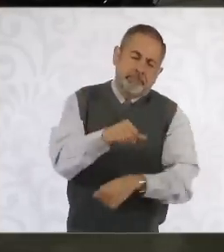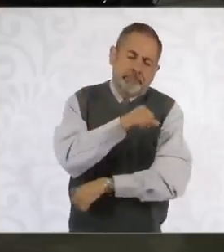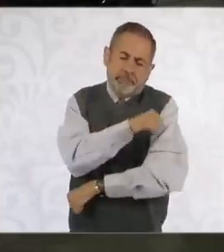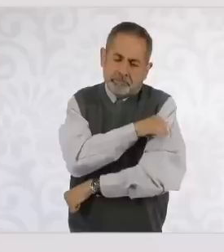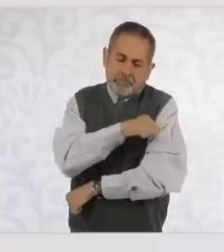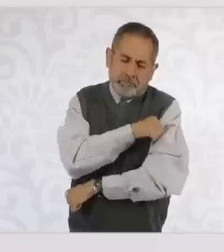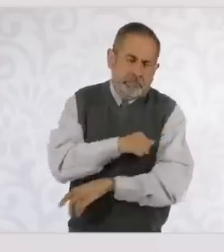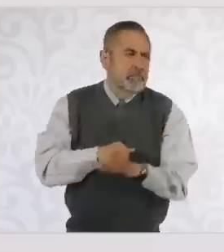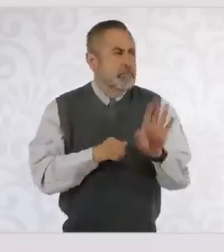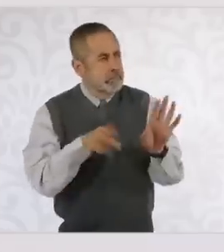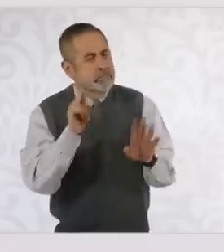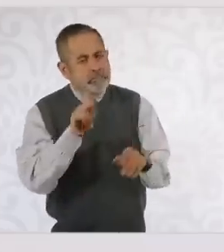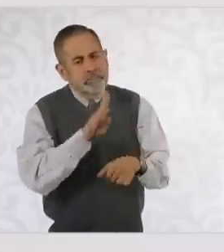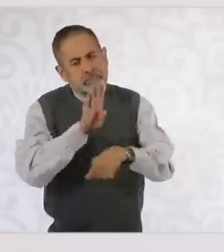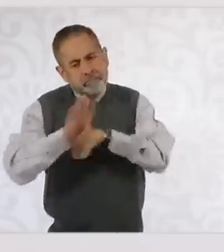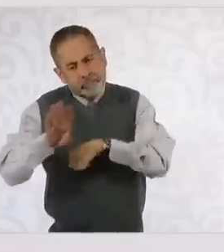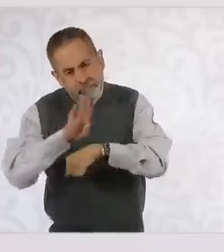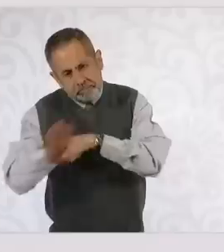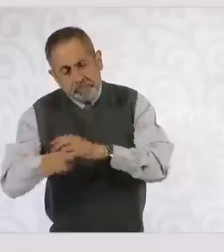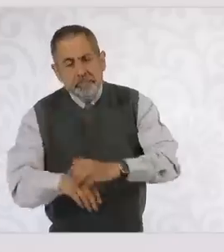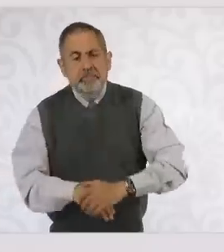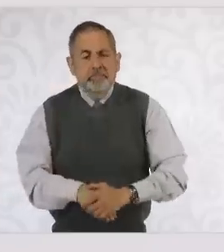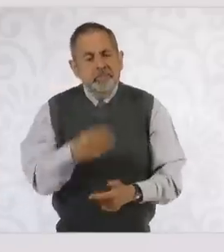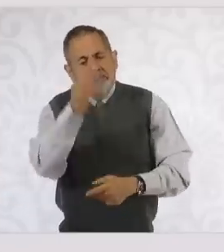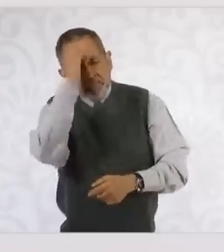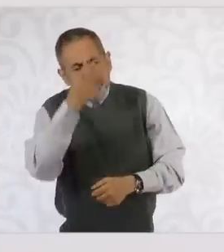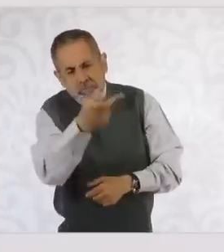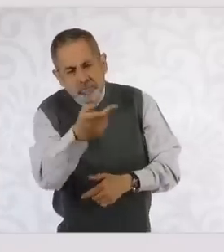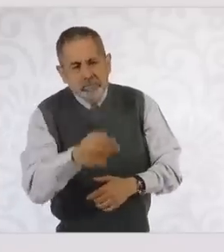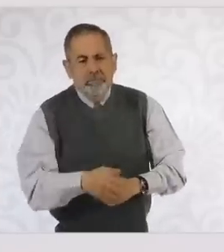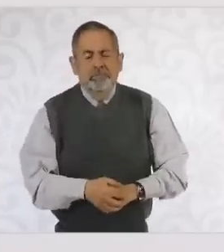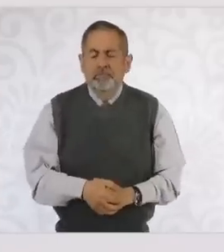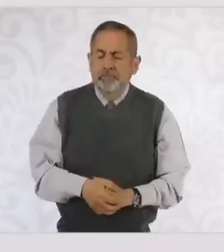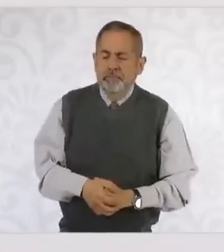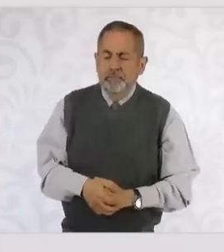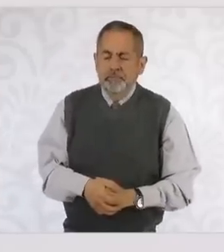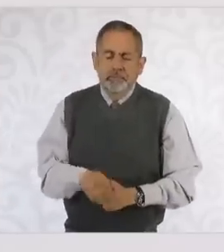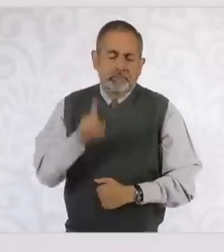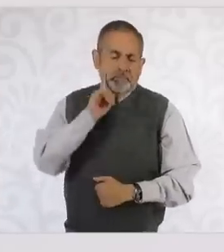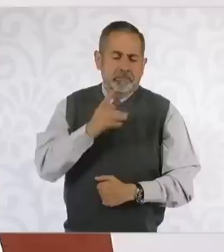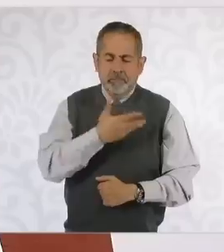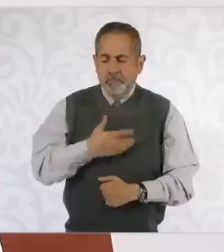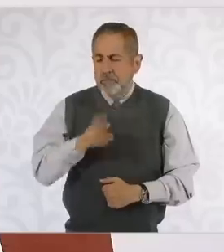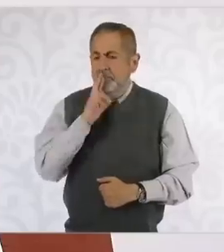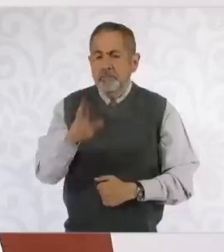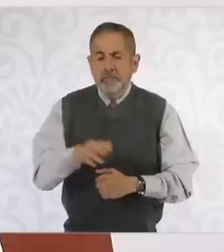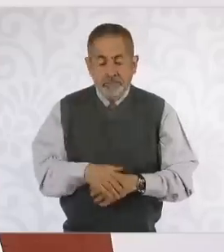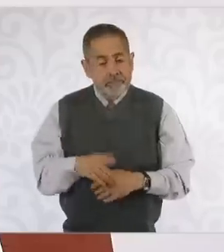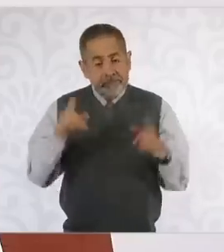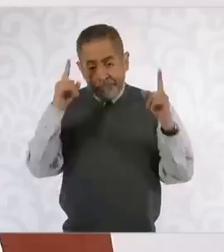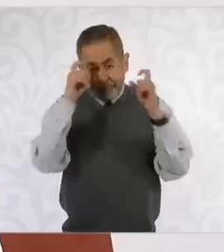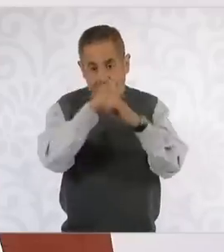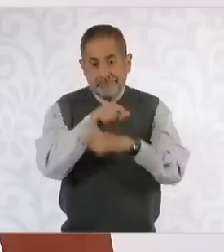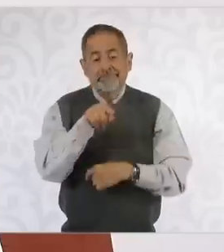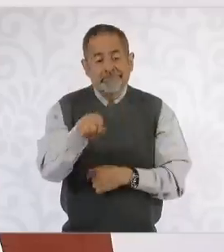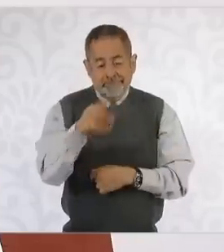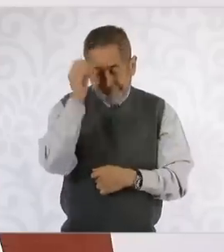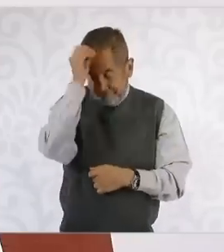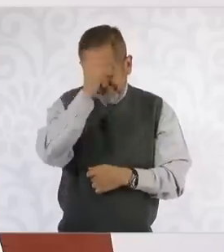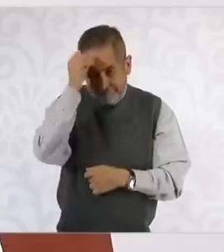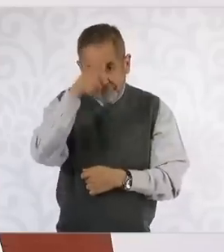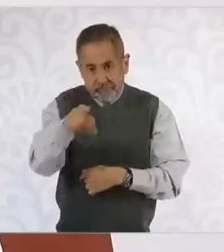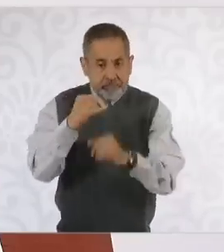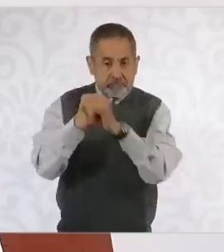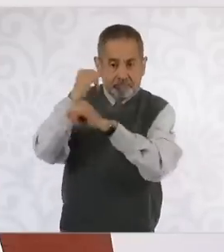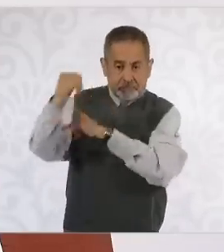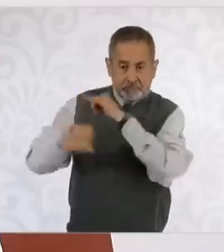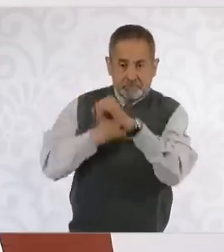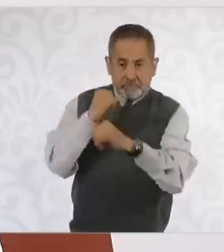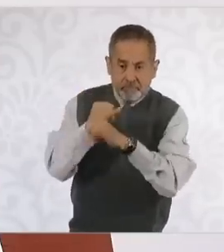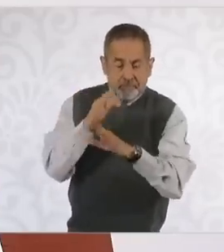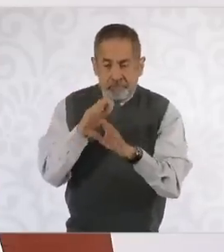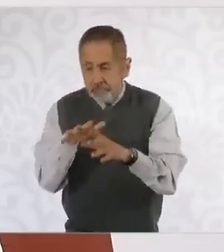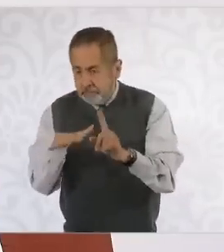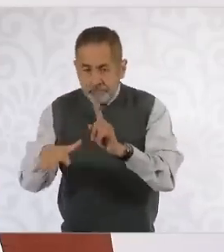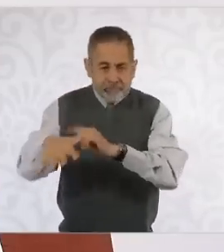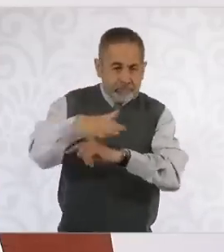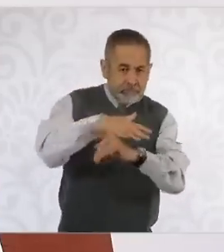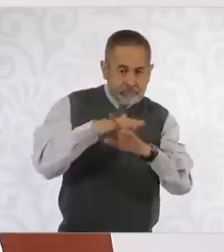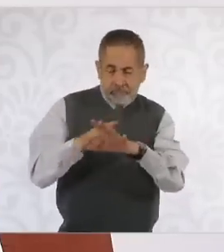a Brasil es es complejo opinar sobre una situación internacional y las condiciones particulares